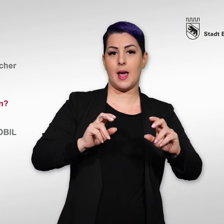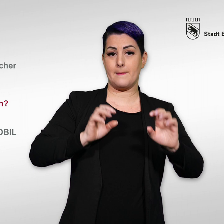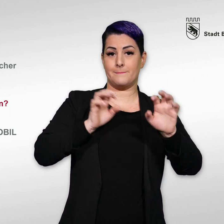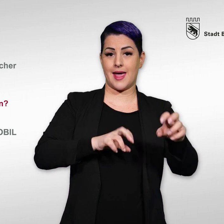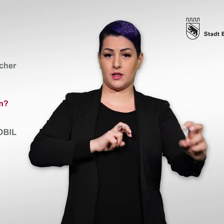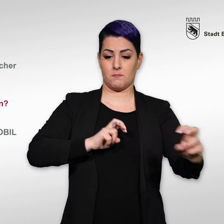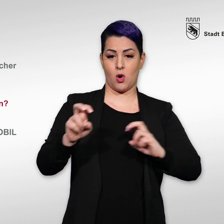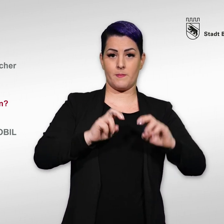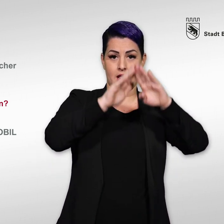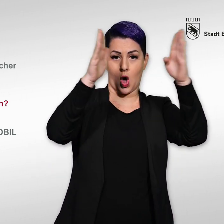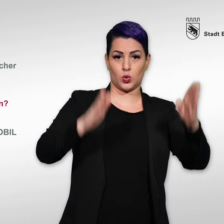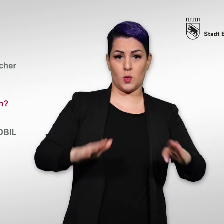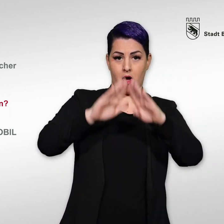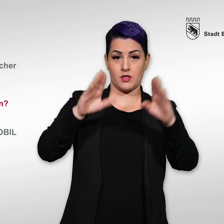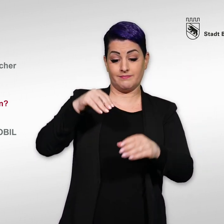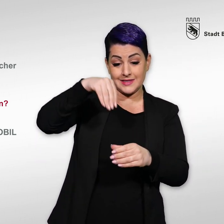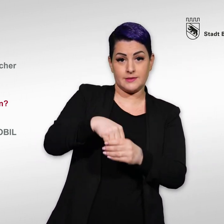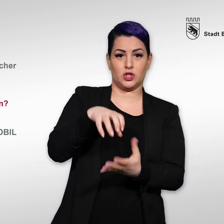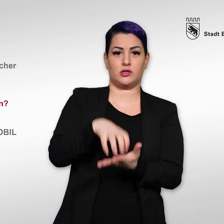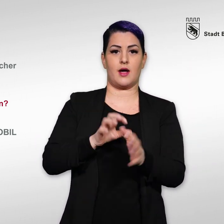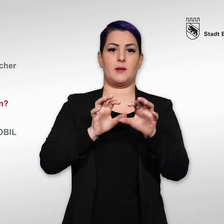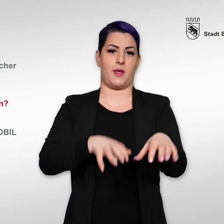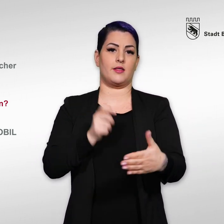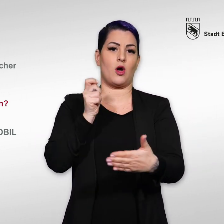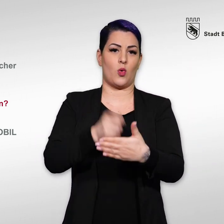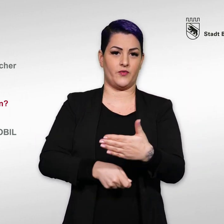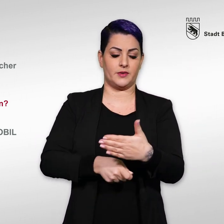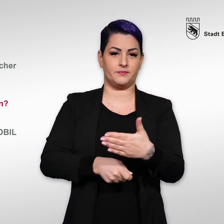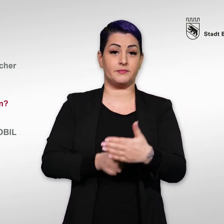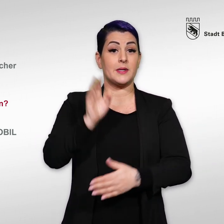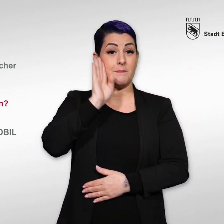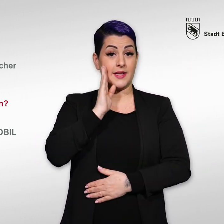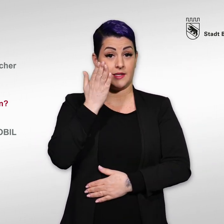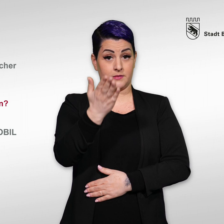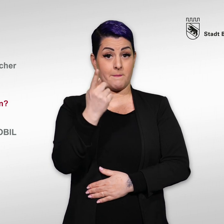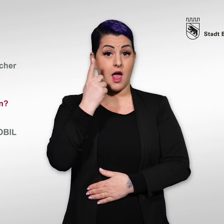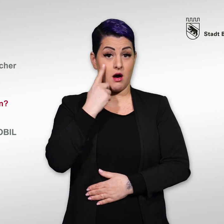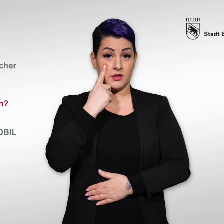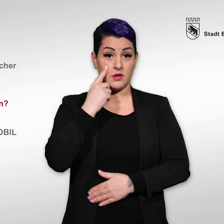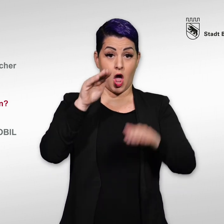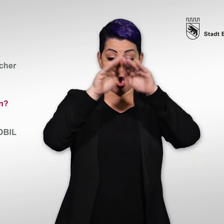An einem Automaten ausserhalb der Stadt erhalten Sie keine Besu-cher-Parkkarte der Stadt Bern.